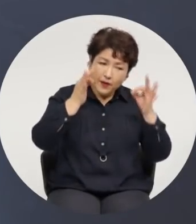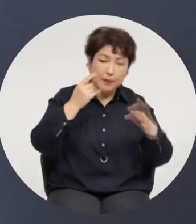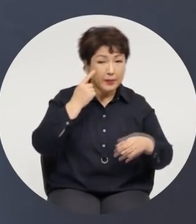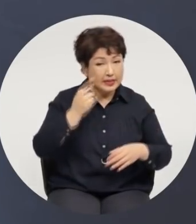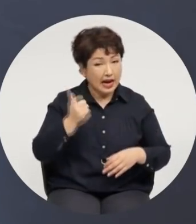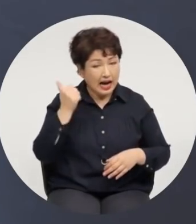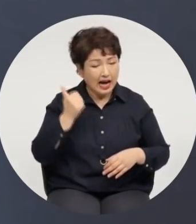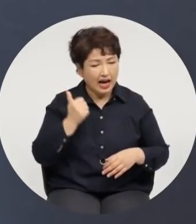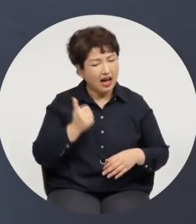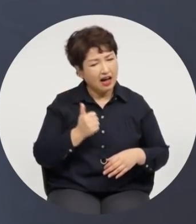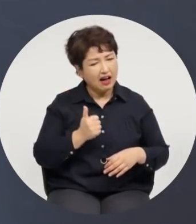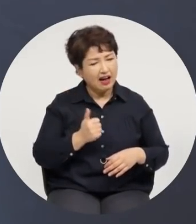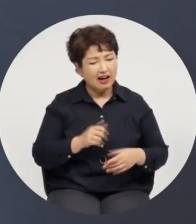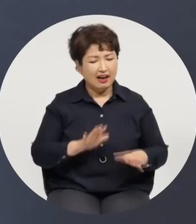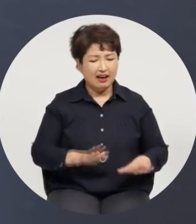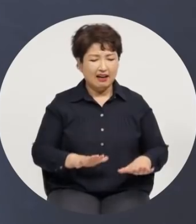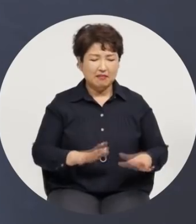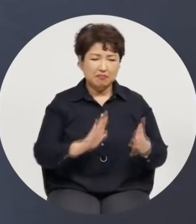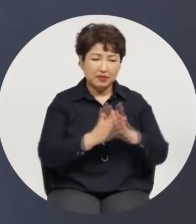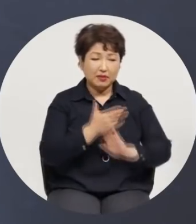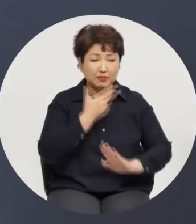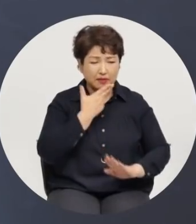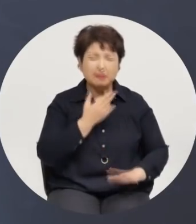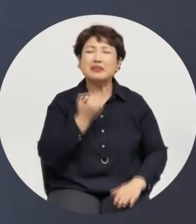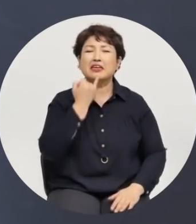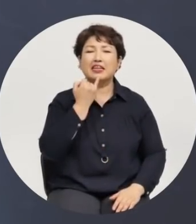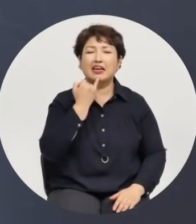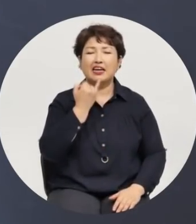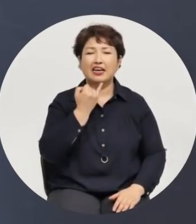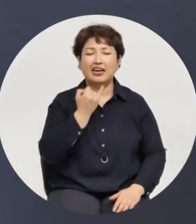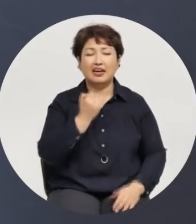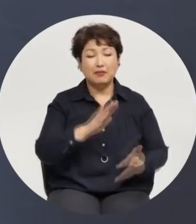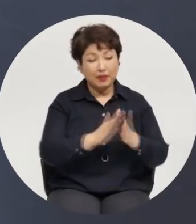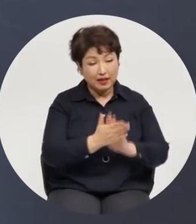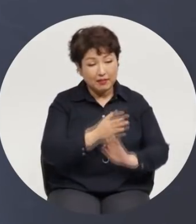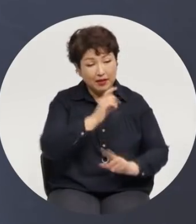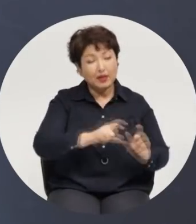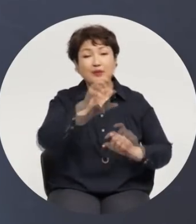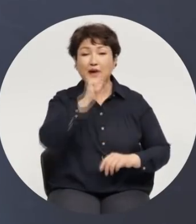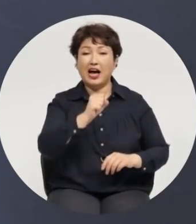'안 돼도 좋고 되면 더 좋고' 이렇게 관점을 가져야 합니다 (질문자) 네